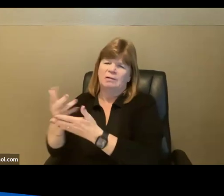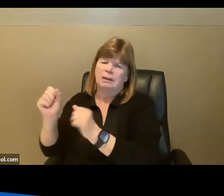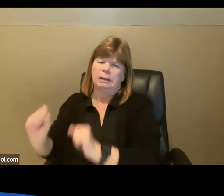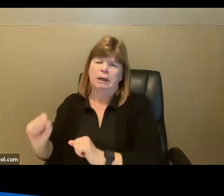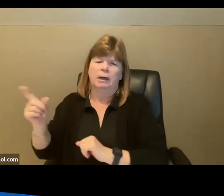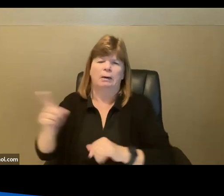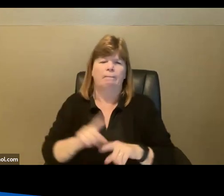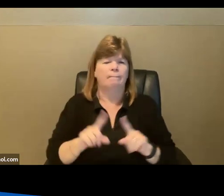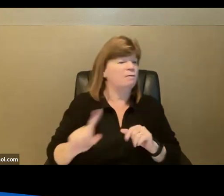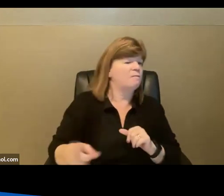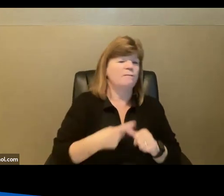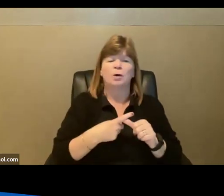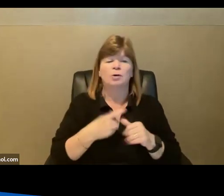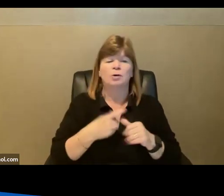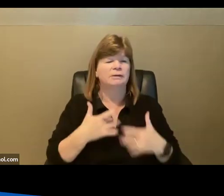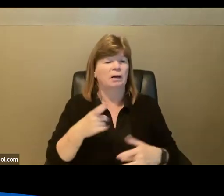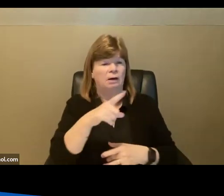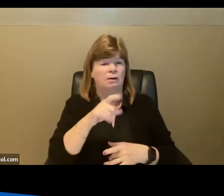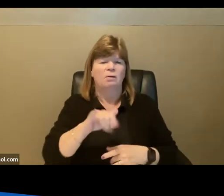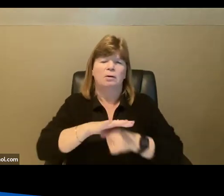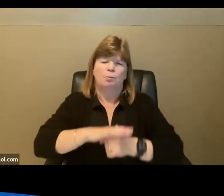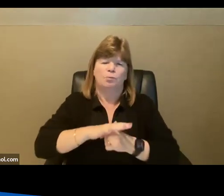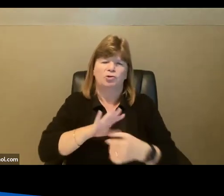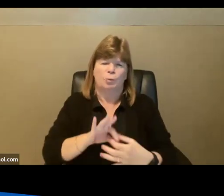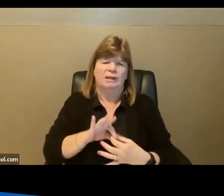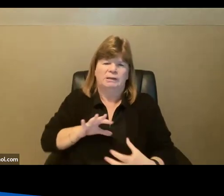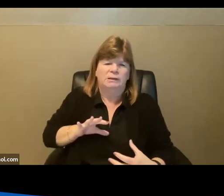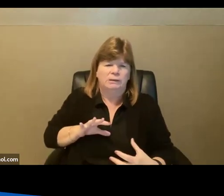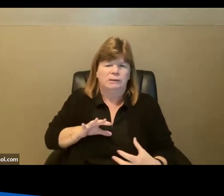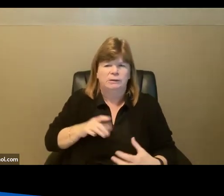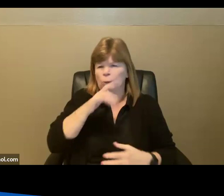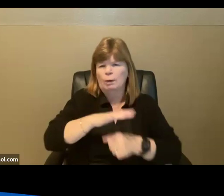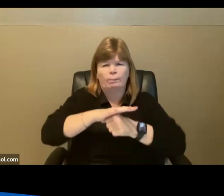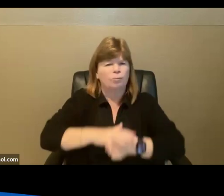Pero lo primero que quieres hacer es hacer esas liberaciones de presión porque no quieres que se desarrolle una lesión por presión